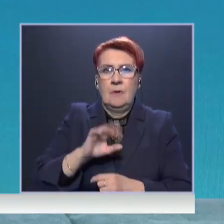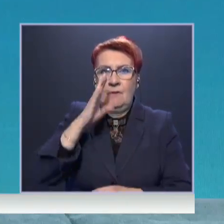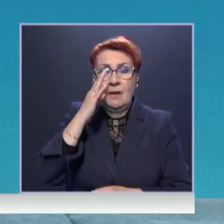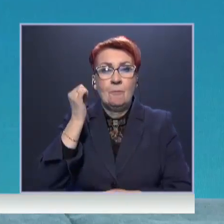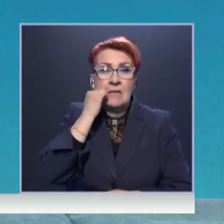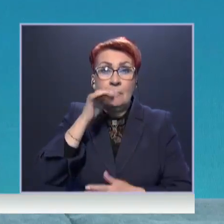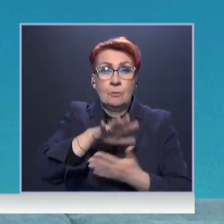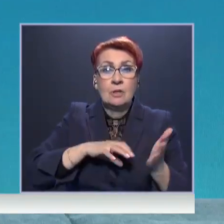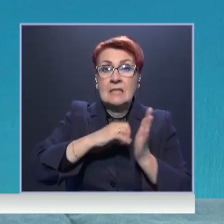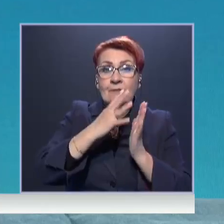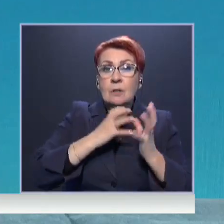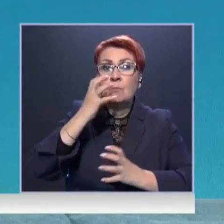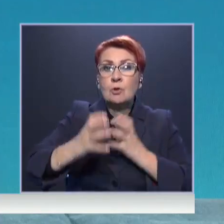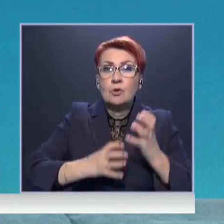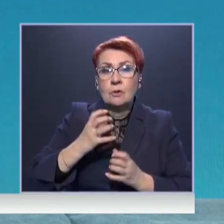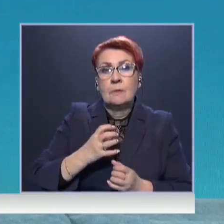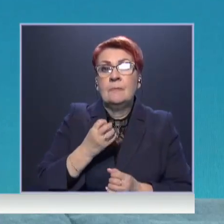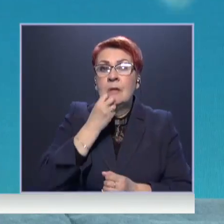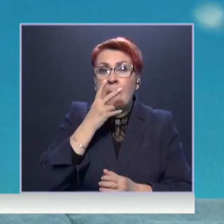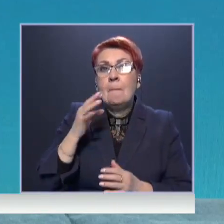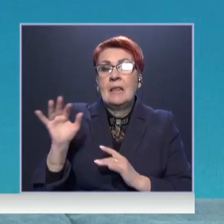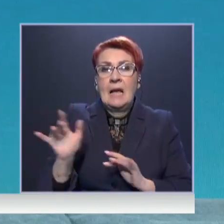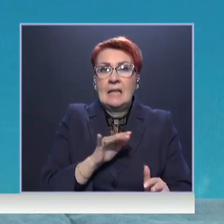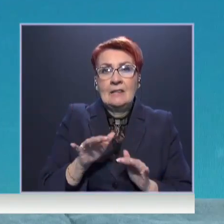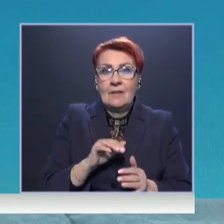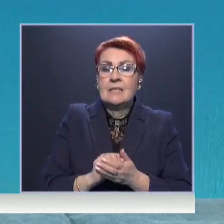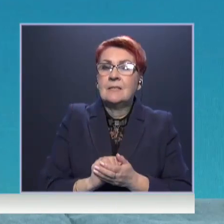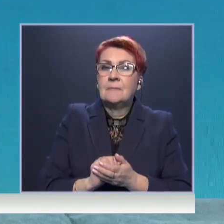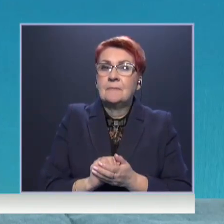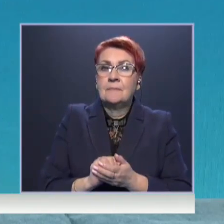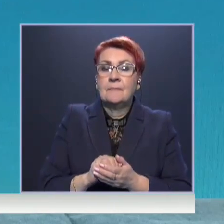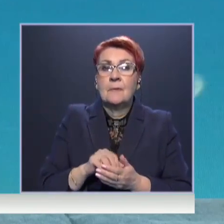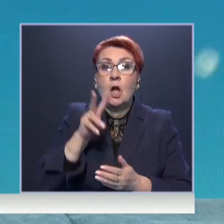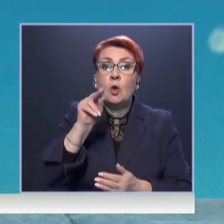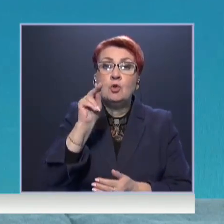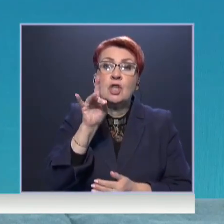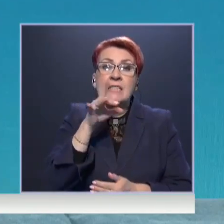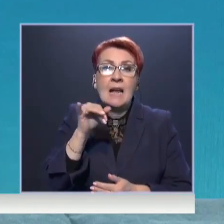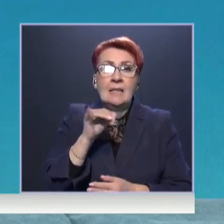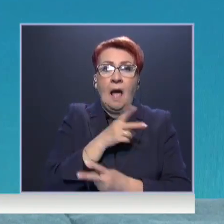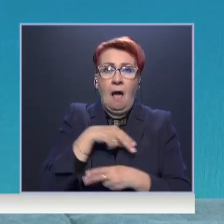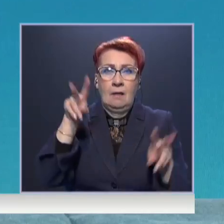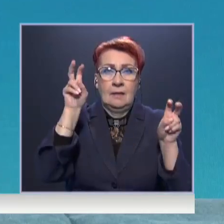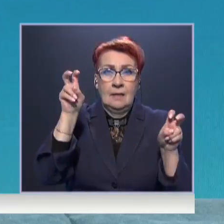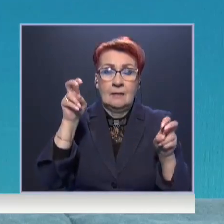19 международный благотворительный кинофестиваль Лучезарный Ангел 3 ноября в рамках кинофорума состоялась